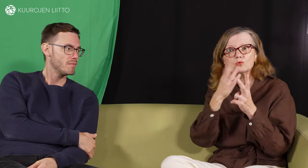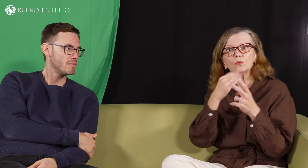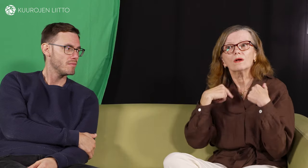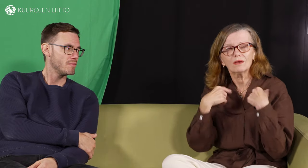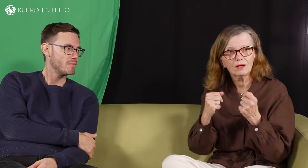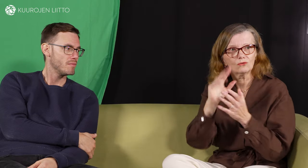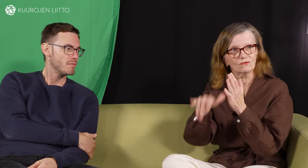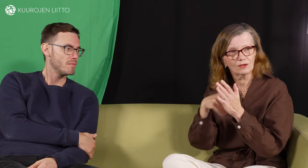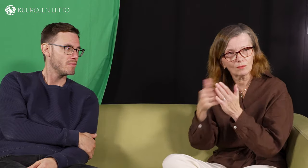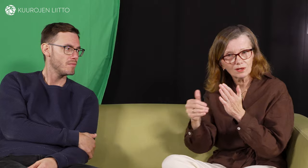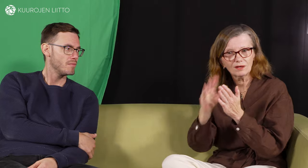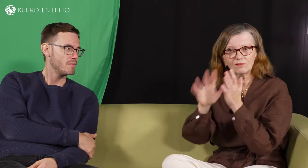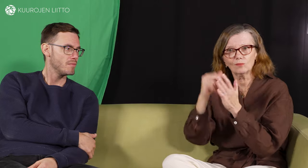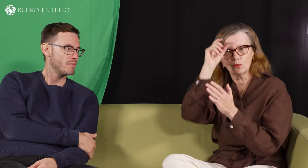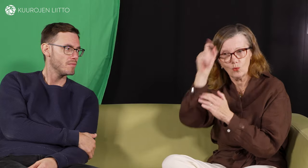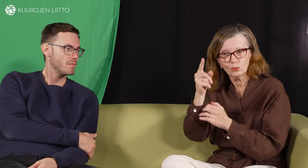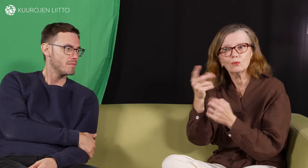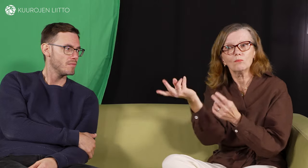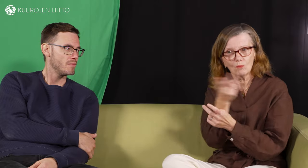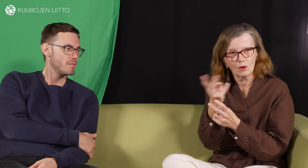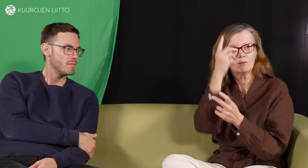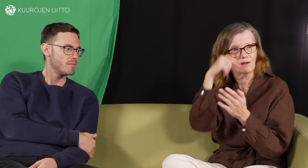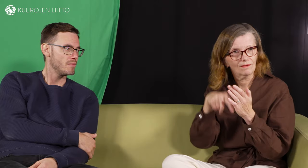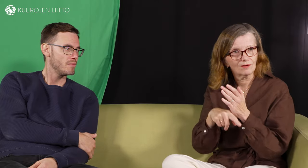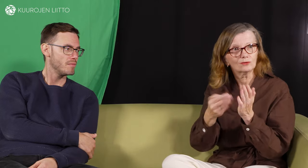ja myös viittomakielisestä kulttuurista kiinnostuneille.